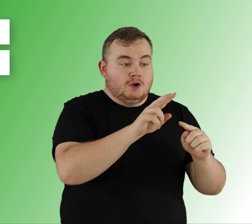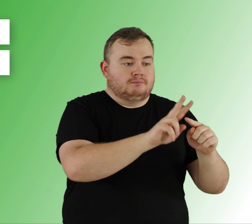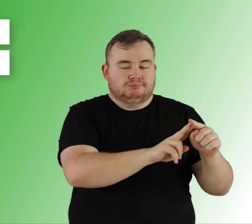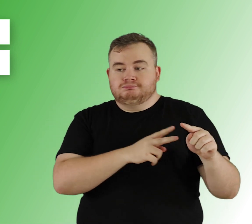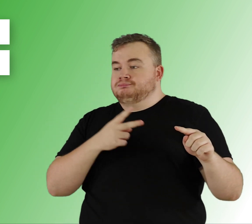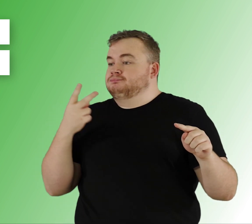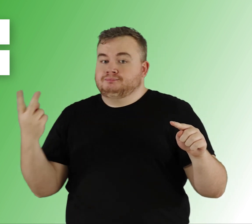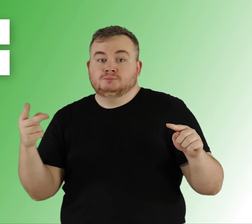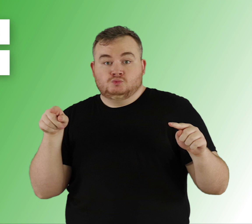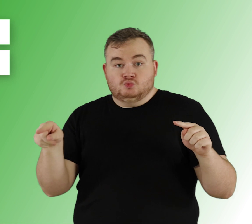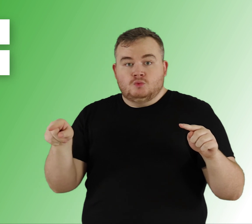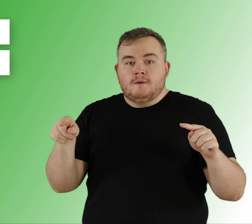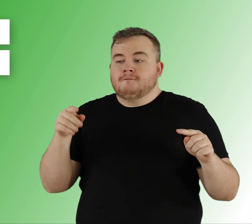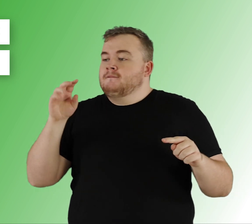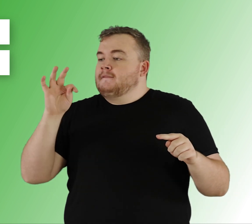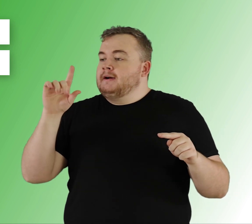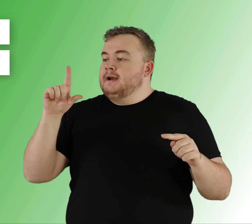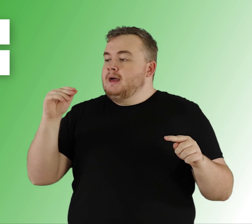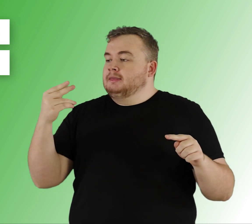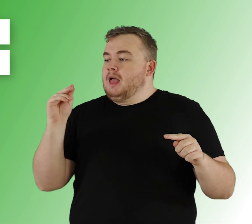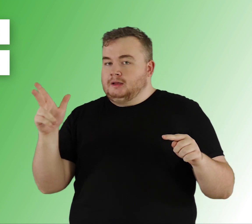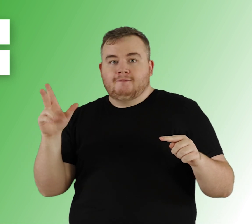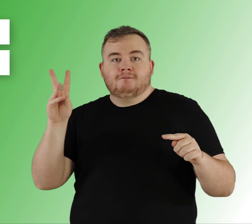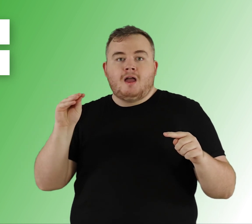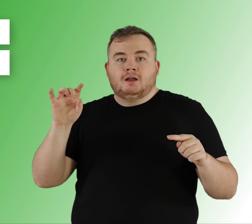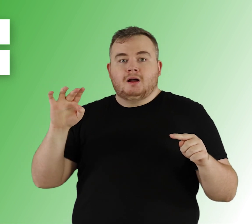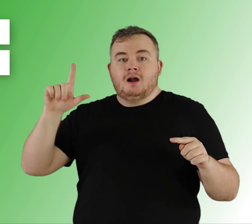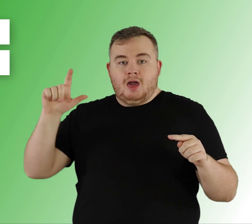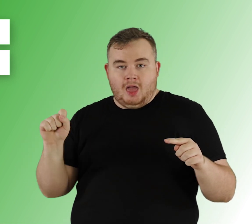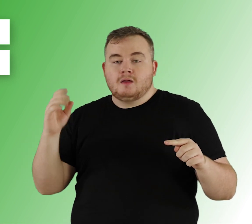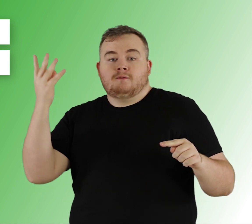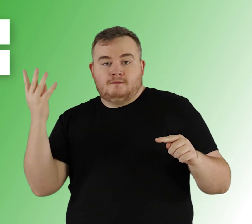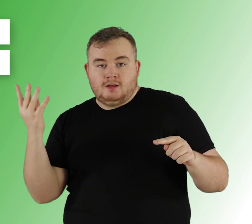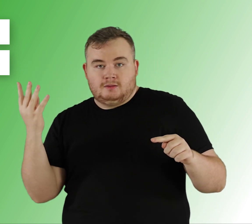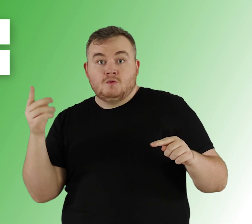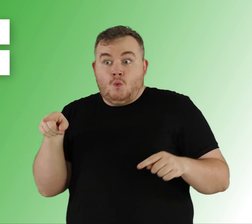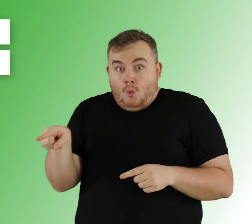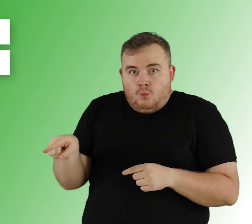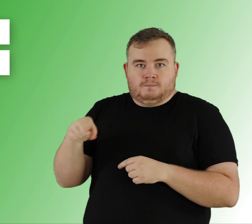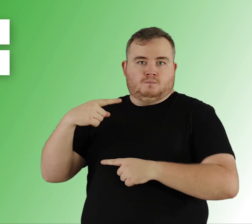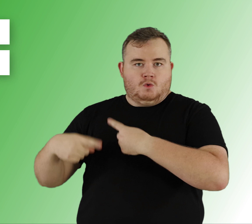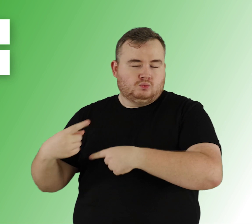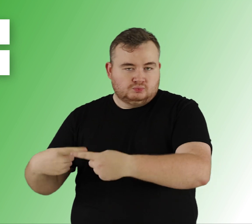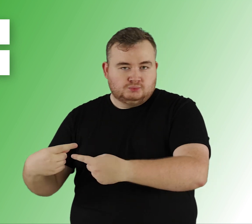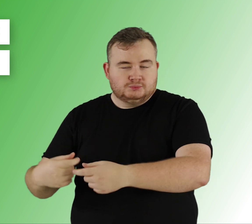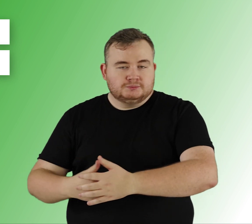tlenek węgla (IV) to produkt reakcji.